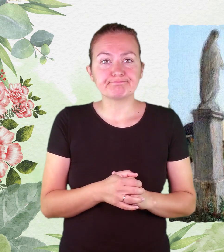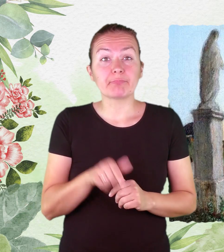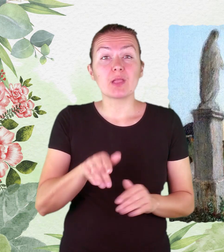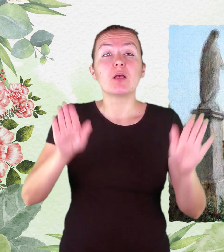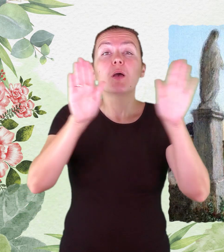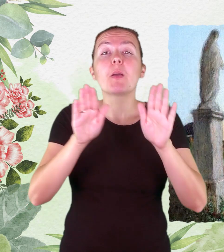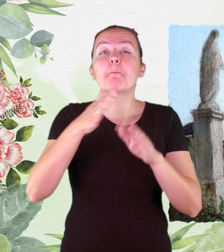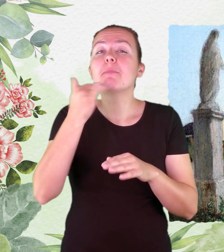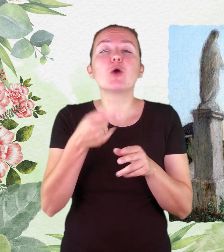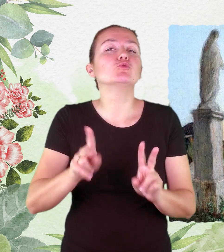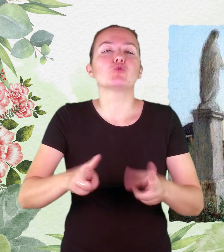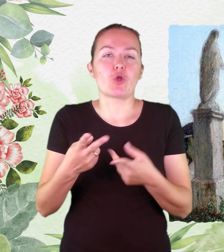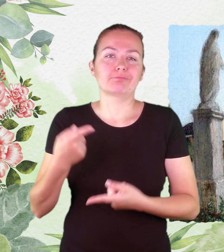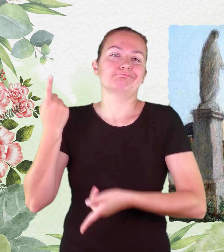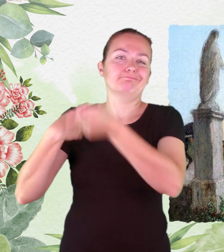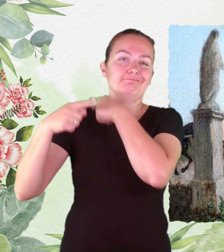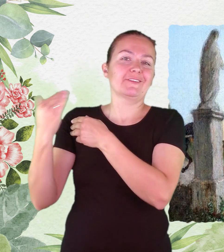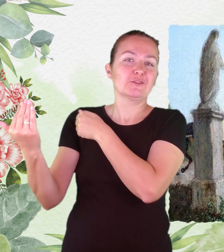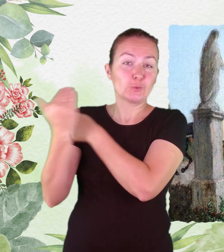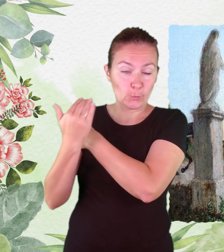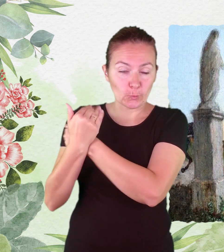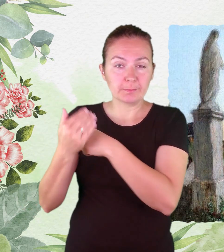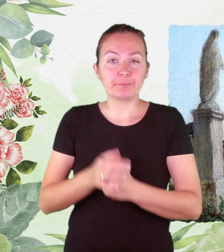Nabożeństwa majowe mają swoje korzenie w tradycjach wschodnich.